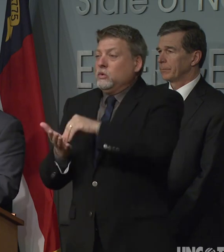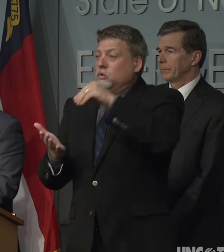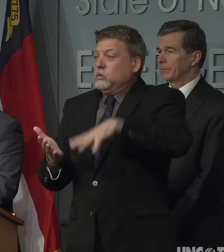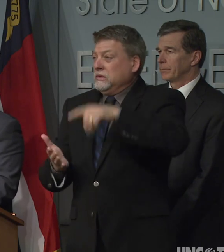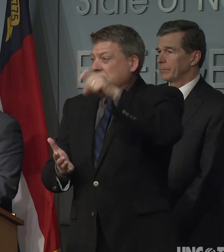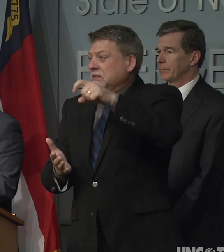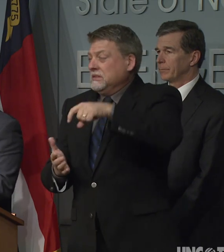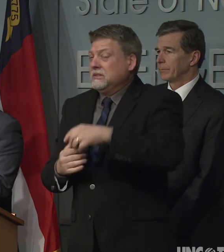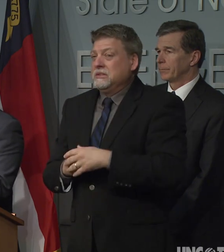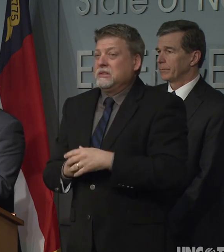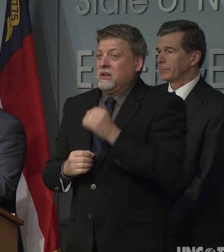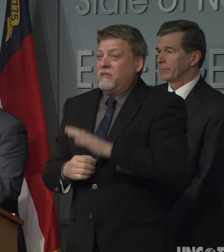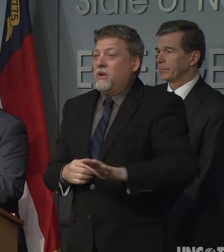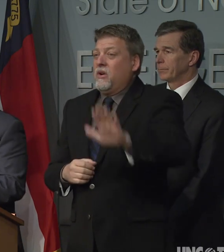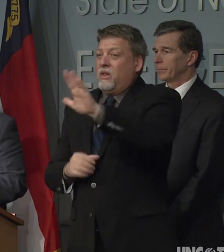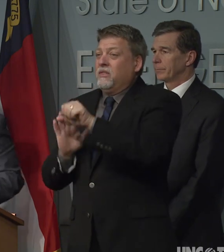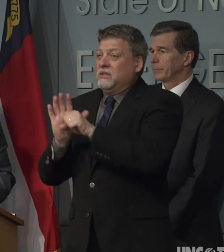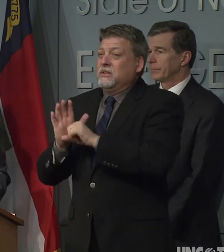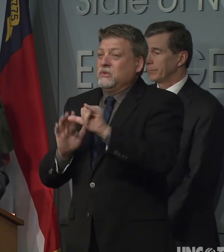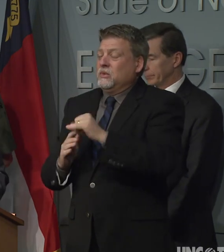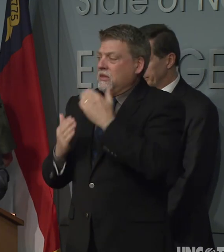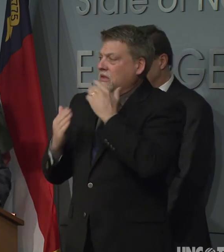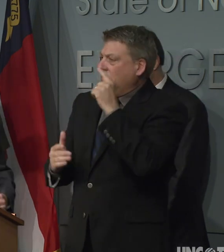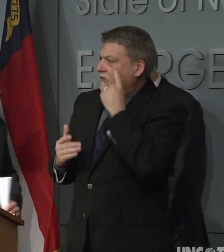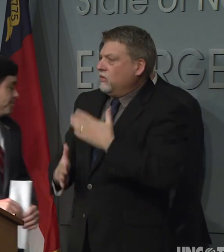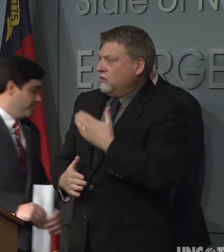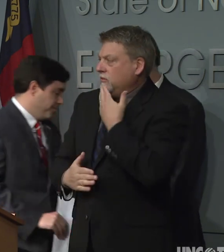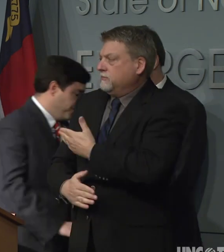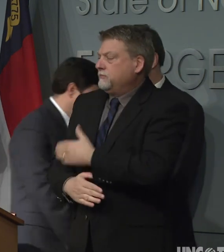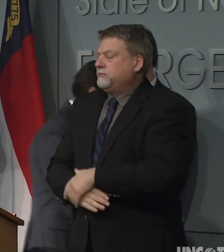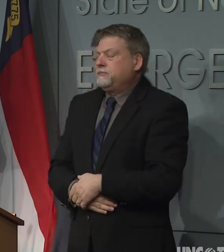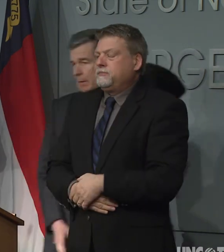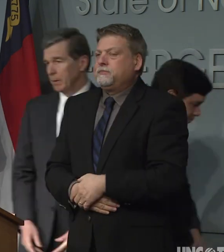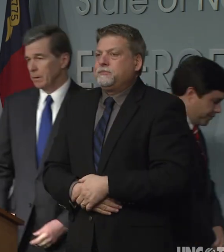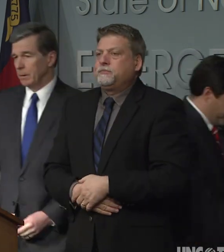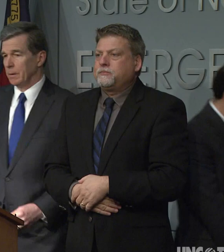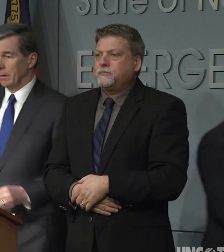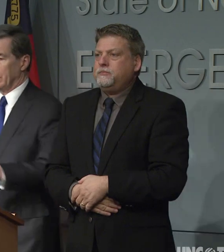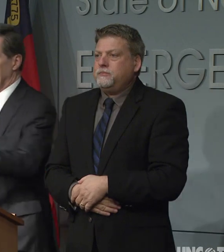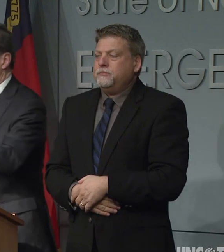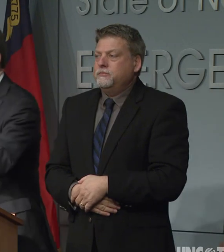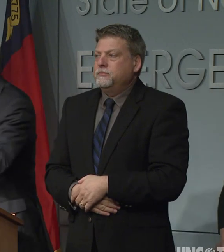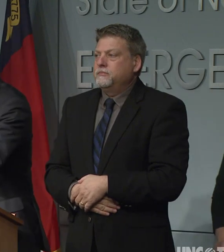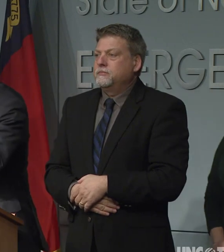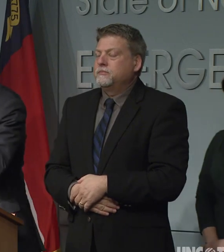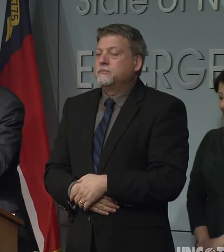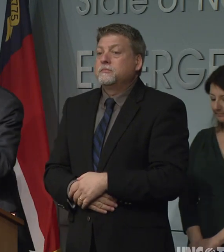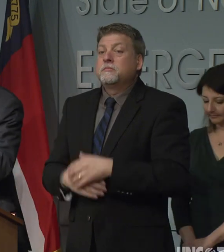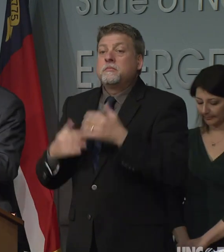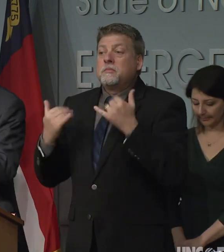estudiantes durante estos momentos difíciles para todo el Estado gracias. Gobernador.